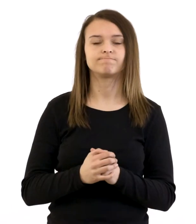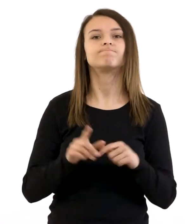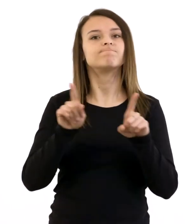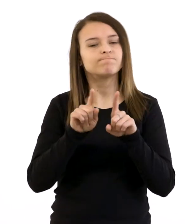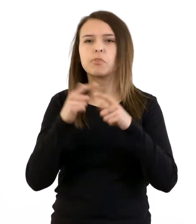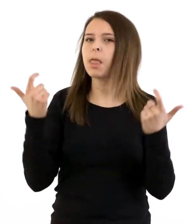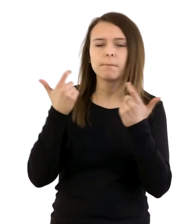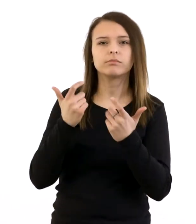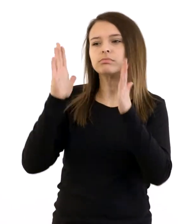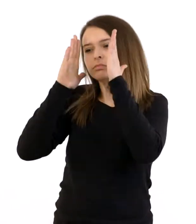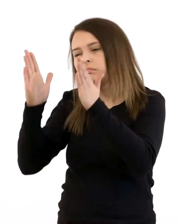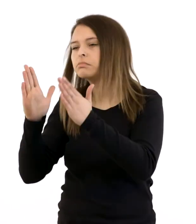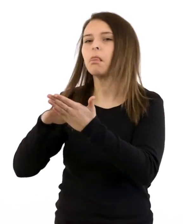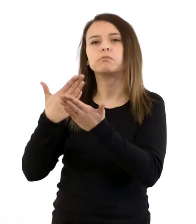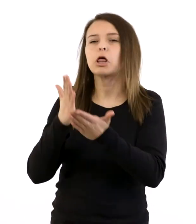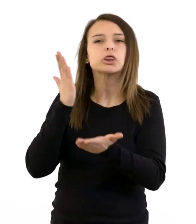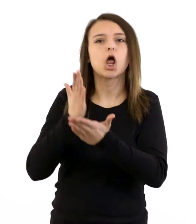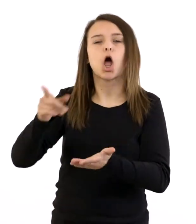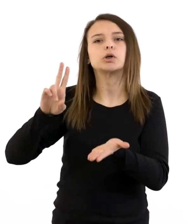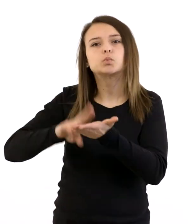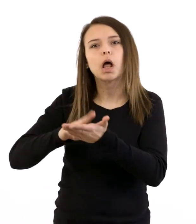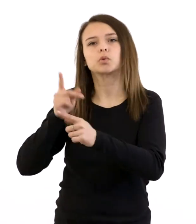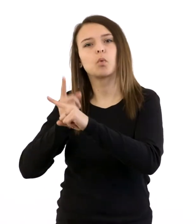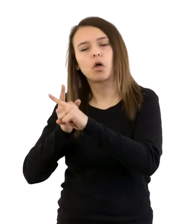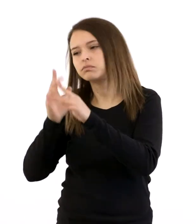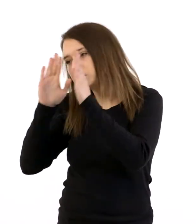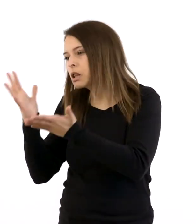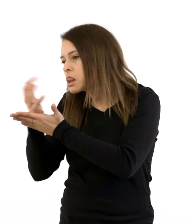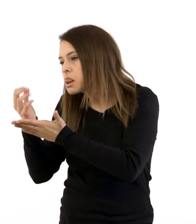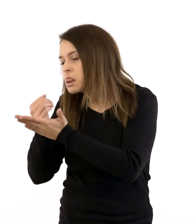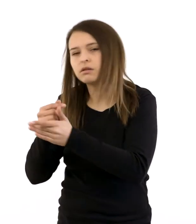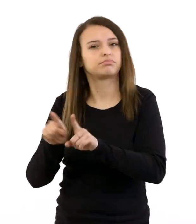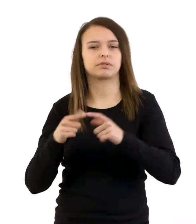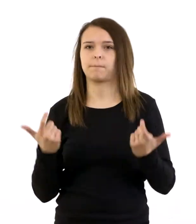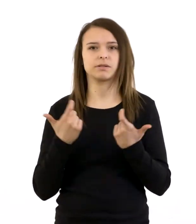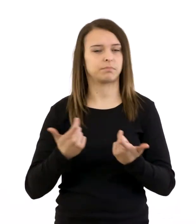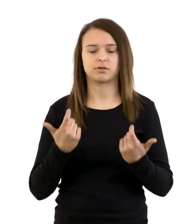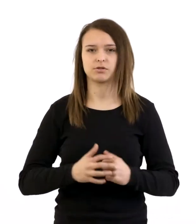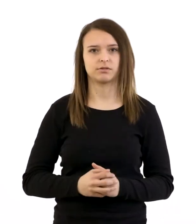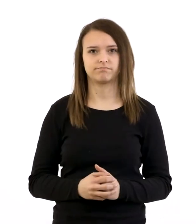Również niebezpieczne jest uzależnianie się organizacji od jednego źródła przychodów (np. składki członkowskie).